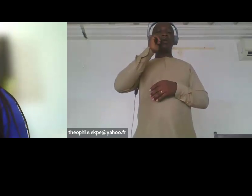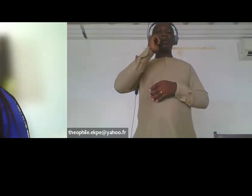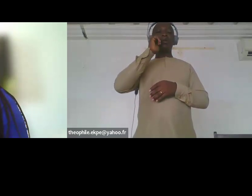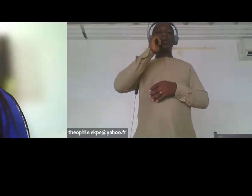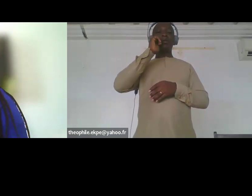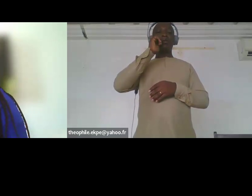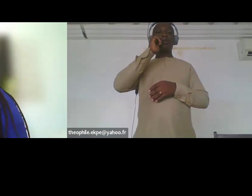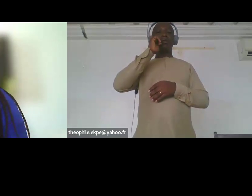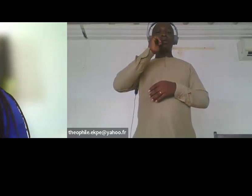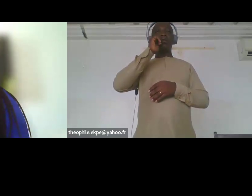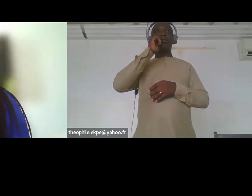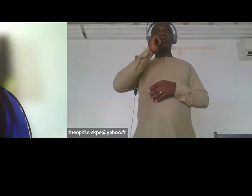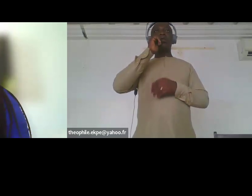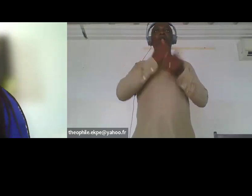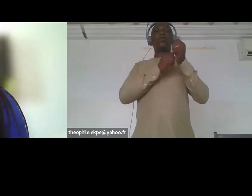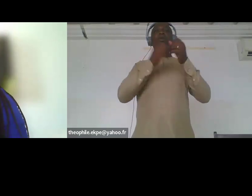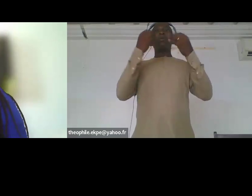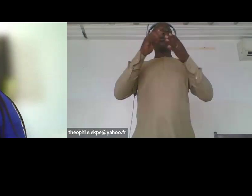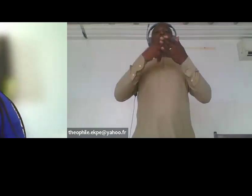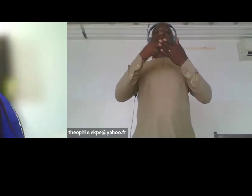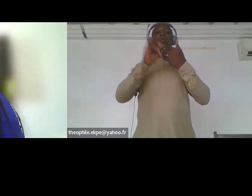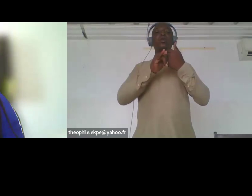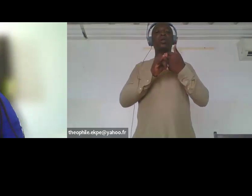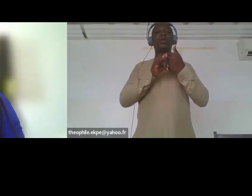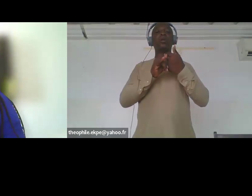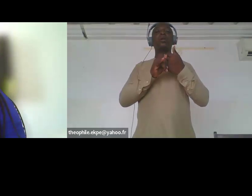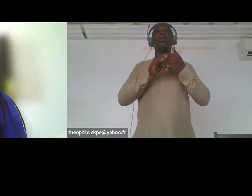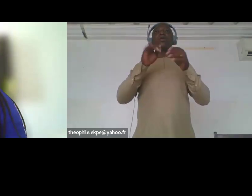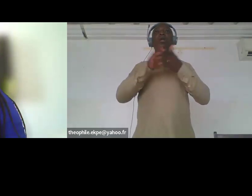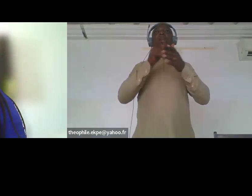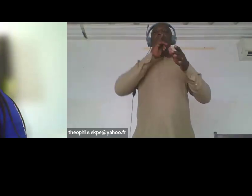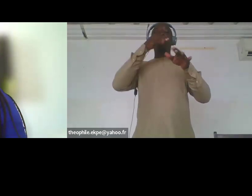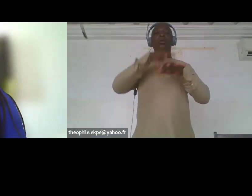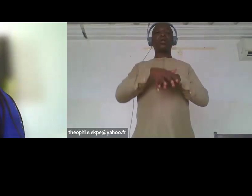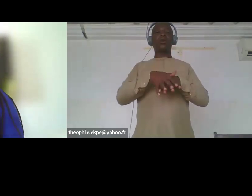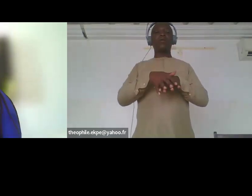noter que comme beaucoup de projets de wiildab C lui est inclusif des femmes